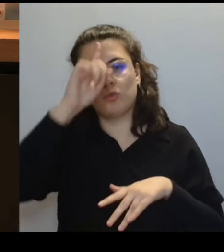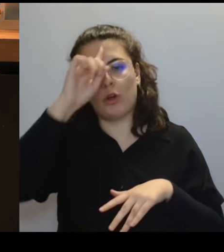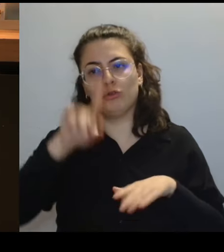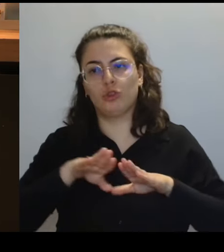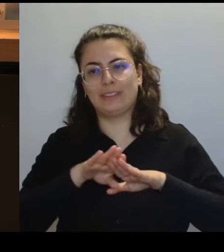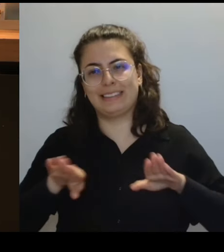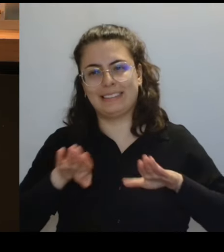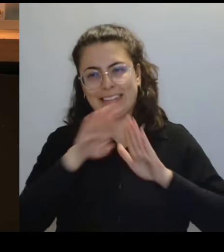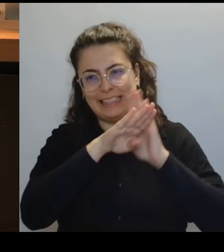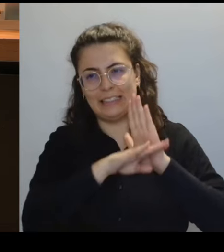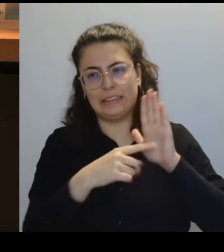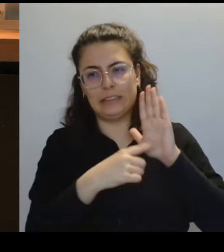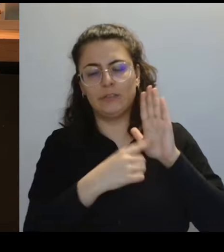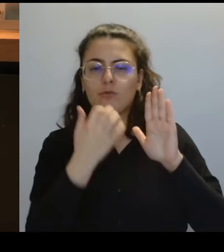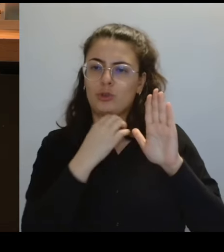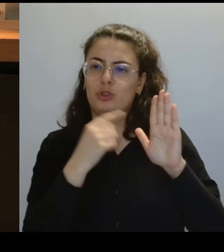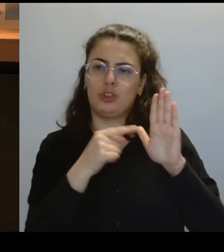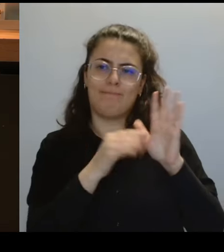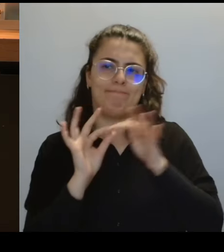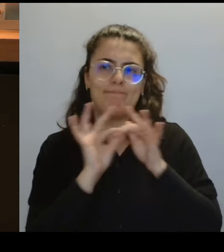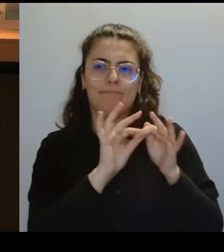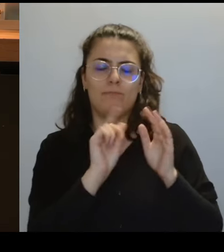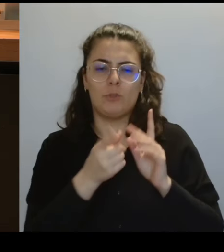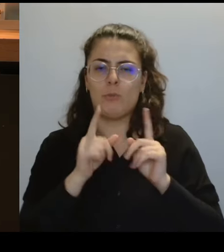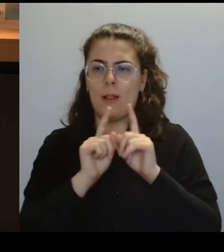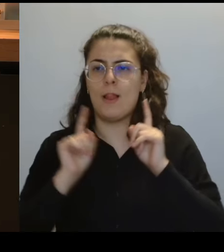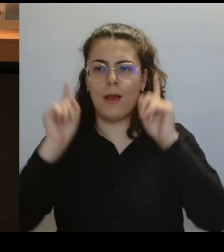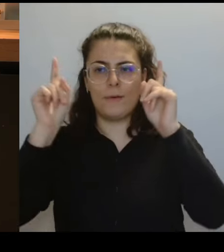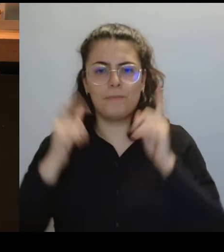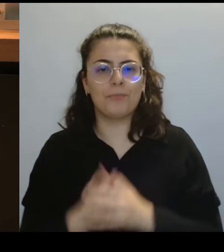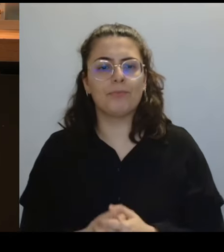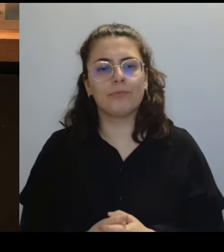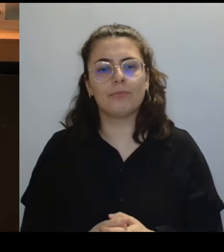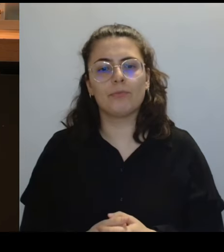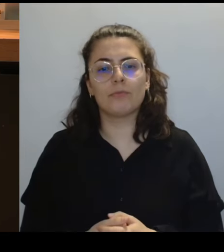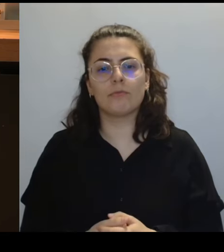Es ist nicht nur so, dass sich die Umweltzone